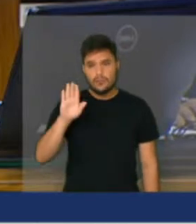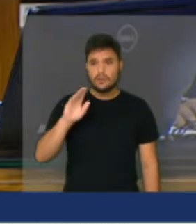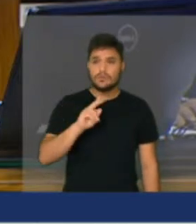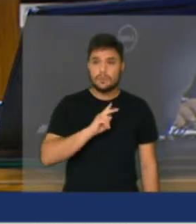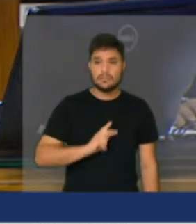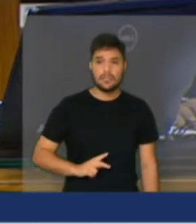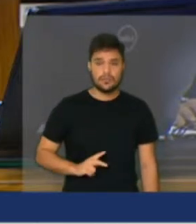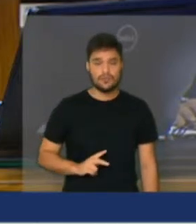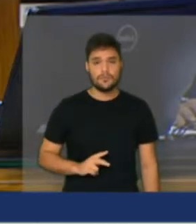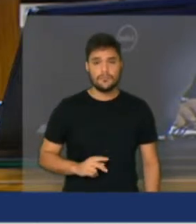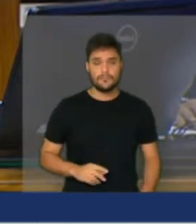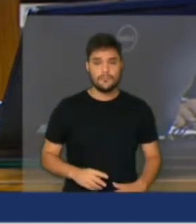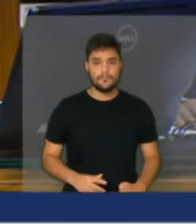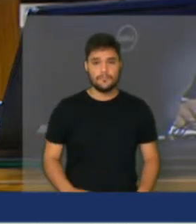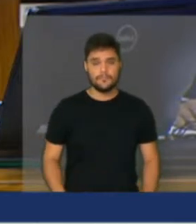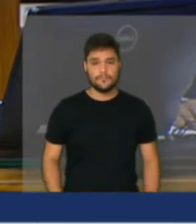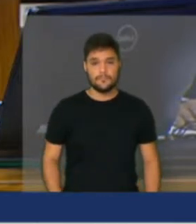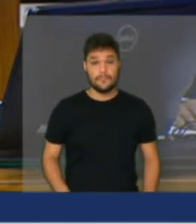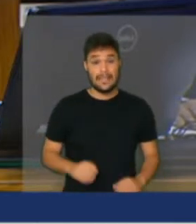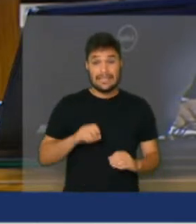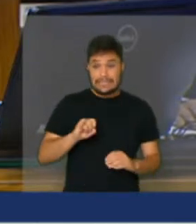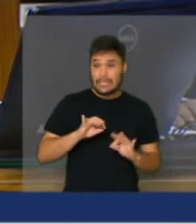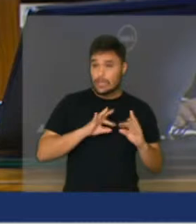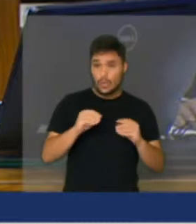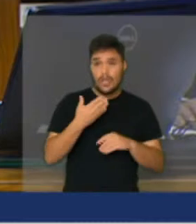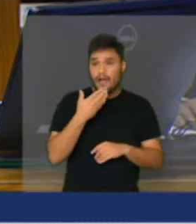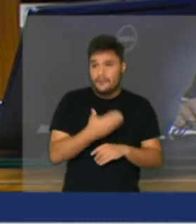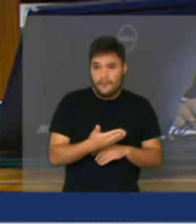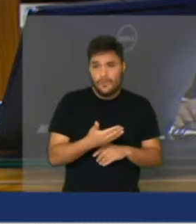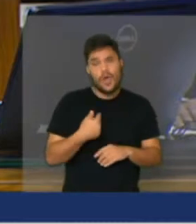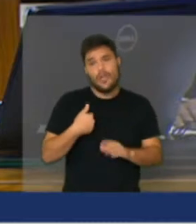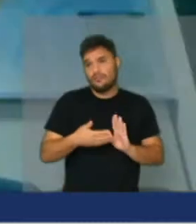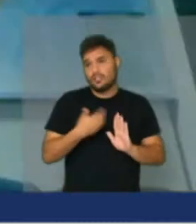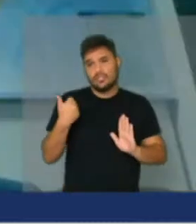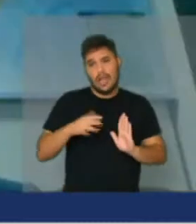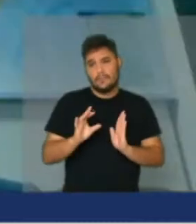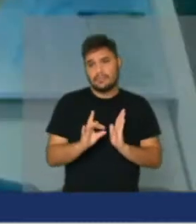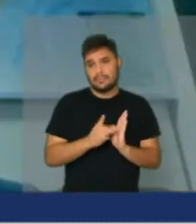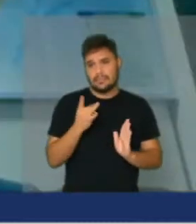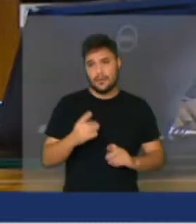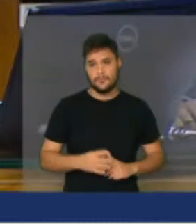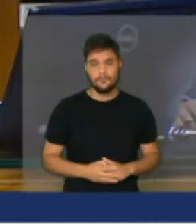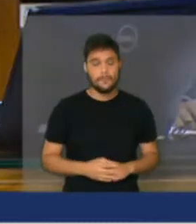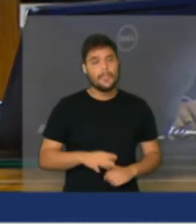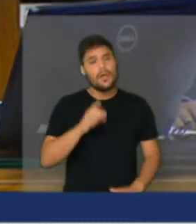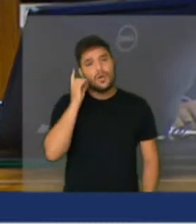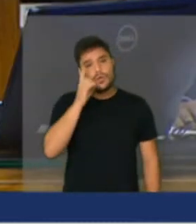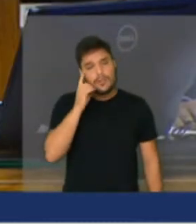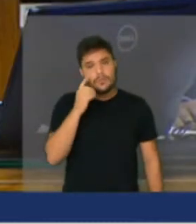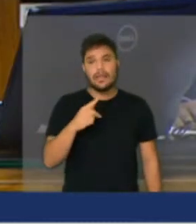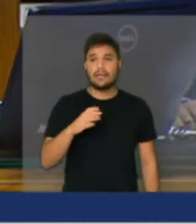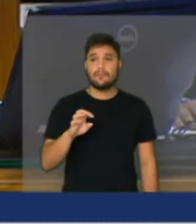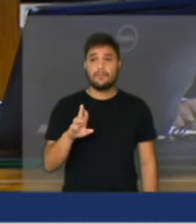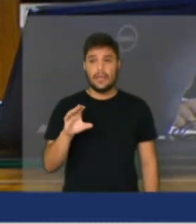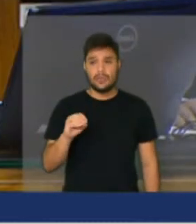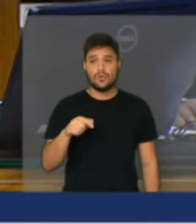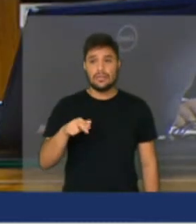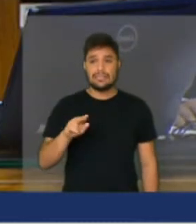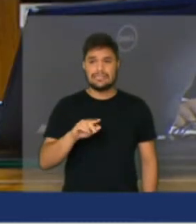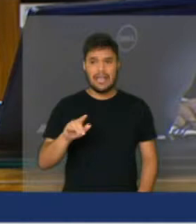[DEPUTADO]: SE TODOS FOREM A FAVOR EU RETIRAREI A MINHA INSCRIÇÃO. -- [PRESIDENTE]: O DEPUTADO PEDRO UCZAI JÁ FUI USAR A PALAVRA. JÁ TEMOS A PROVA DE QUE NEM TODOS SÃO A FAVOR DEPUTADO VICENTINHO. NÃ